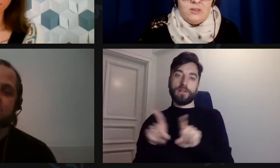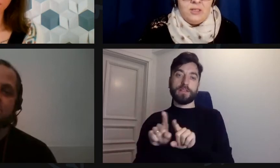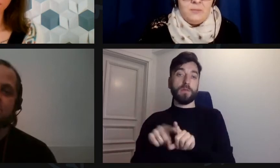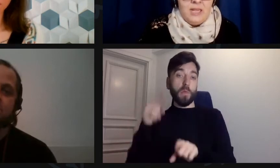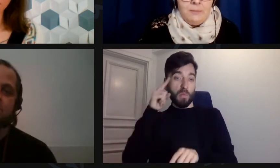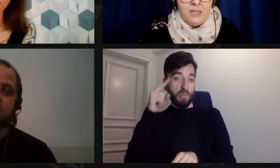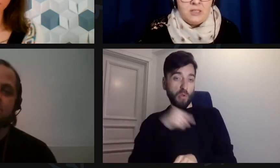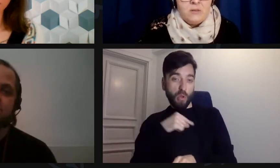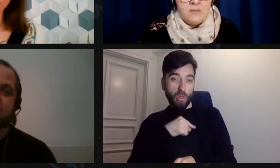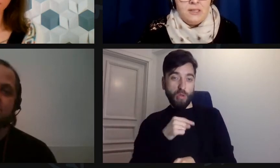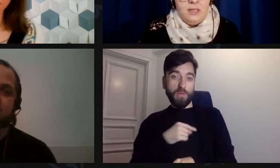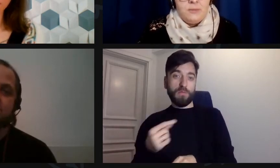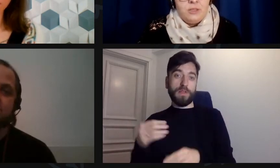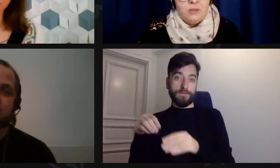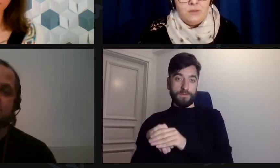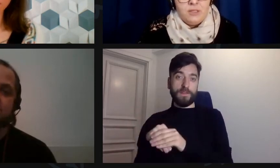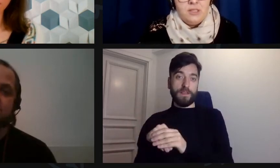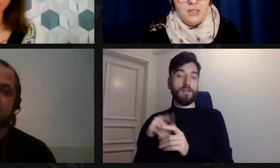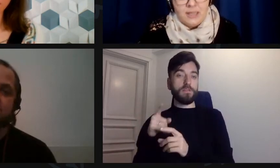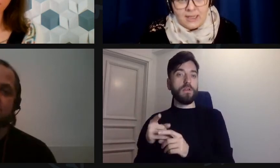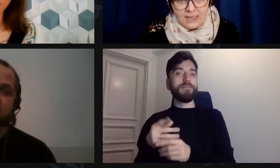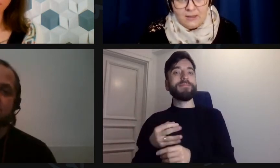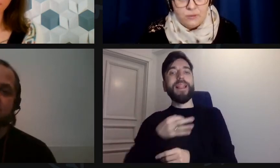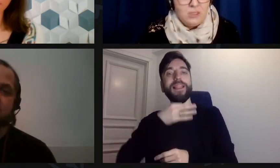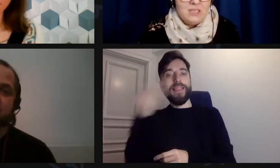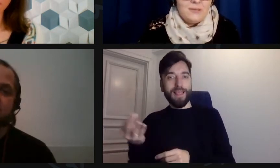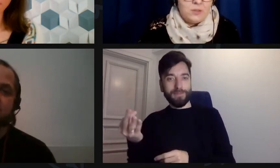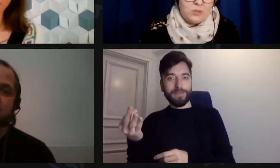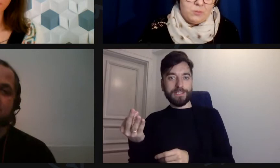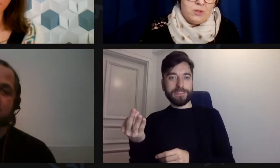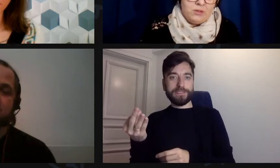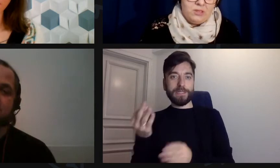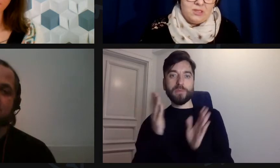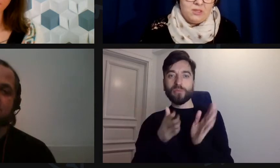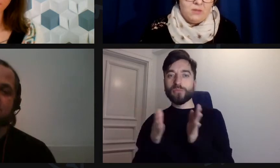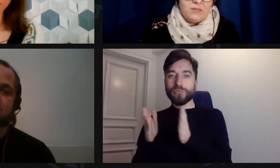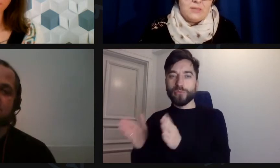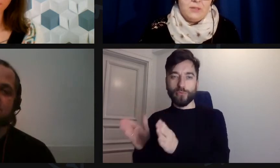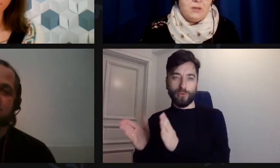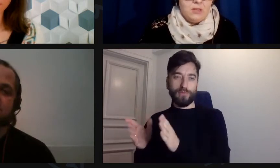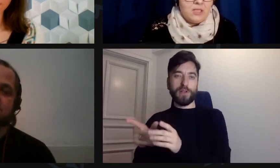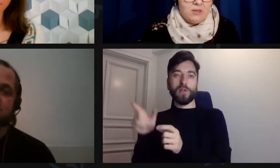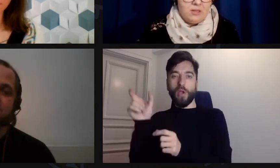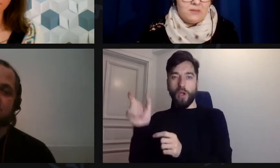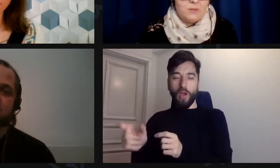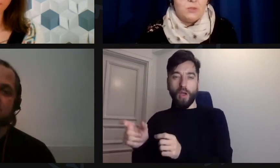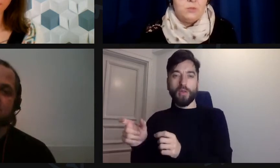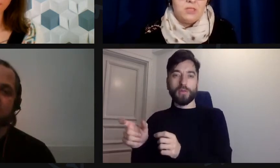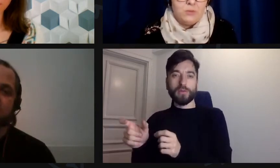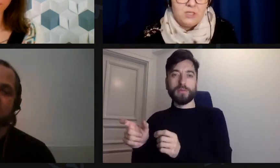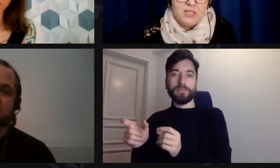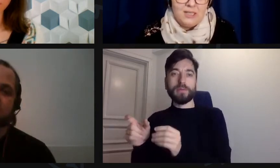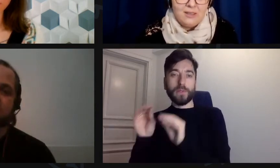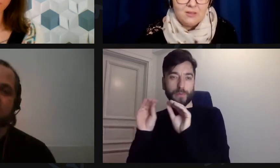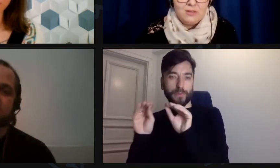tym lepiej są w stanie przygotować trenera, który nie zawsze musi być nauczycielem czy pochodzić z środowiska pedagogicznego.